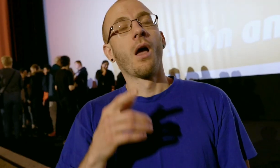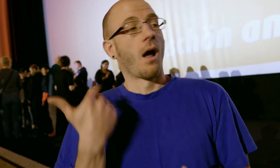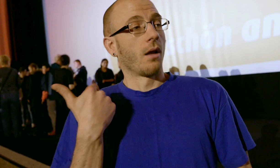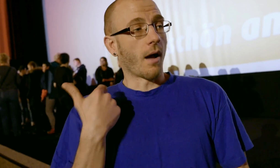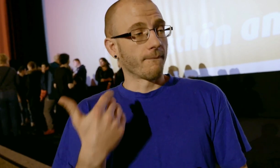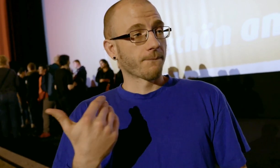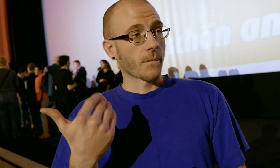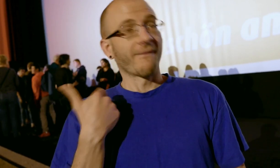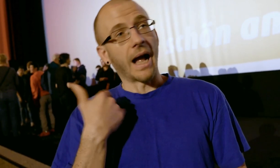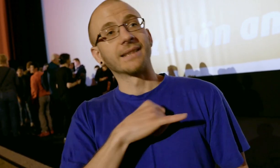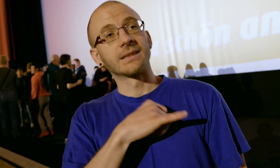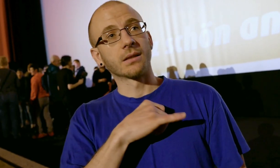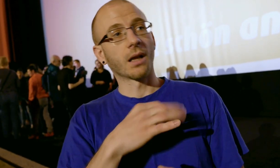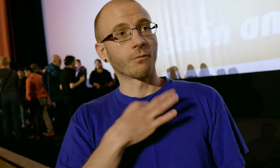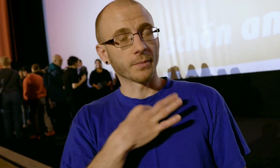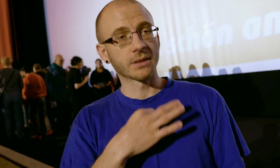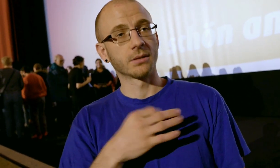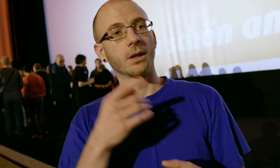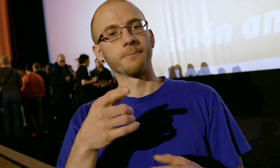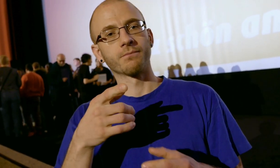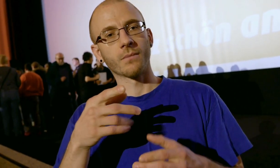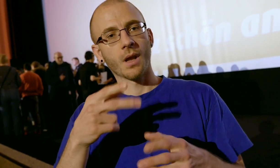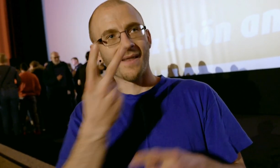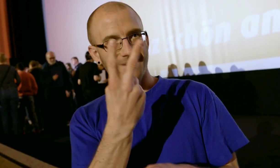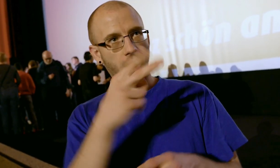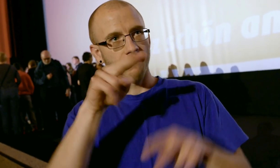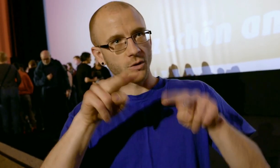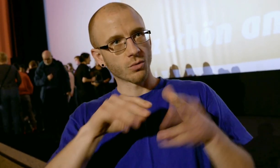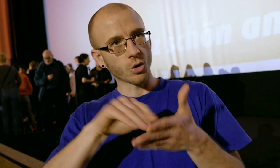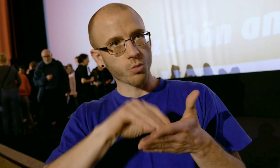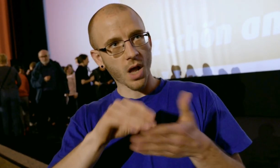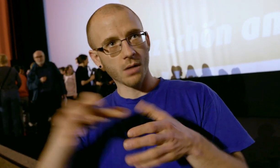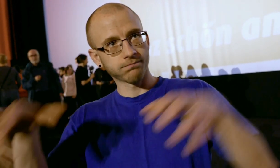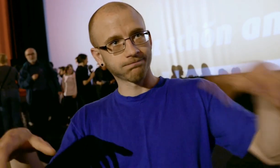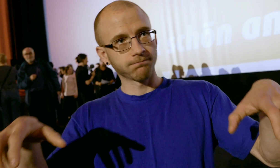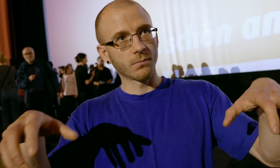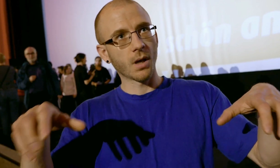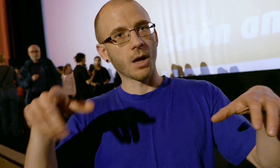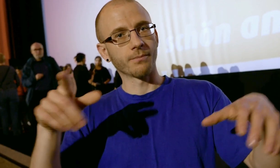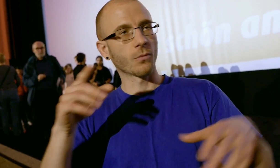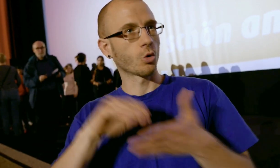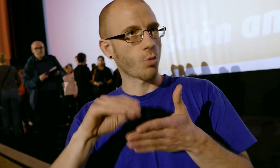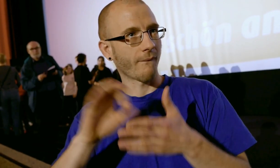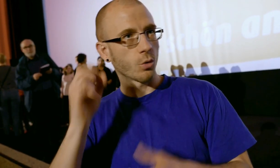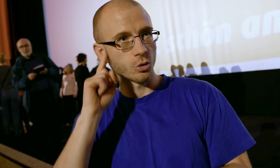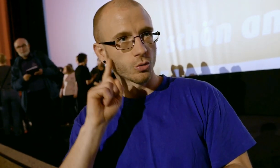Die Workshops waren sehr interessant für mich. Es handelte sich um verschiedene Schulen.